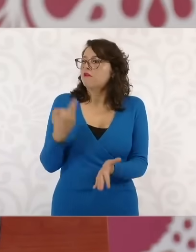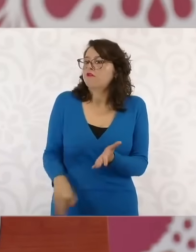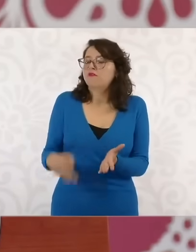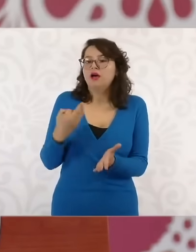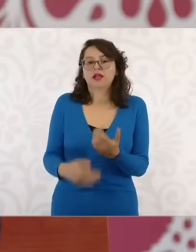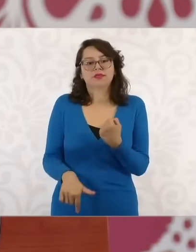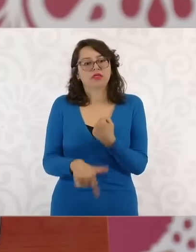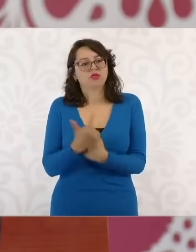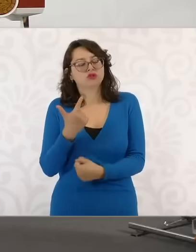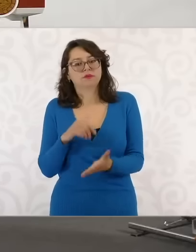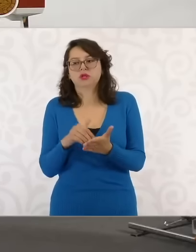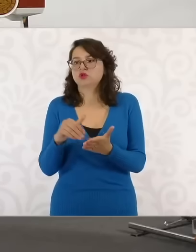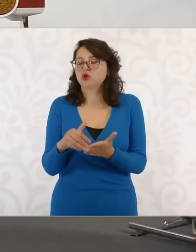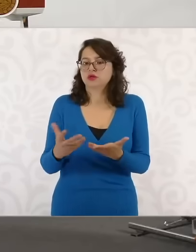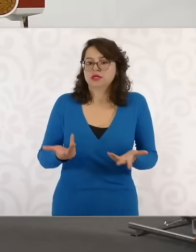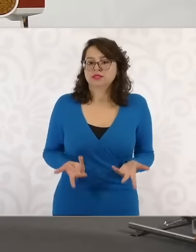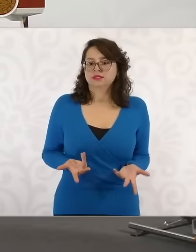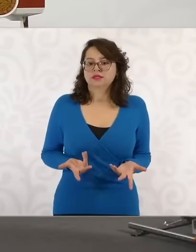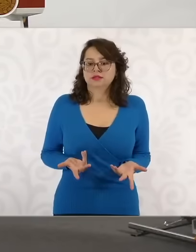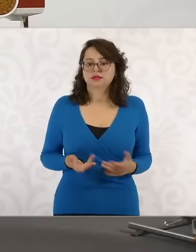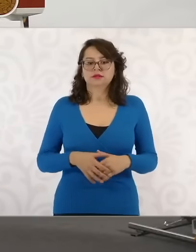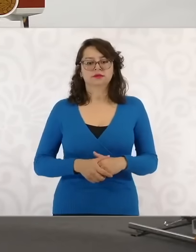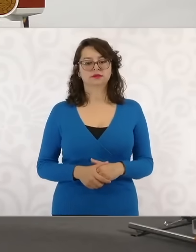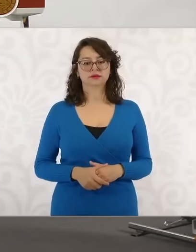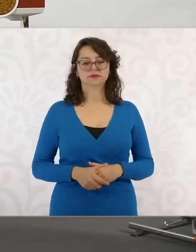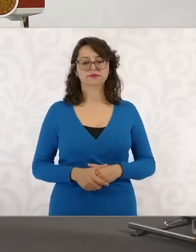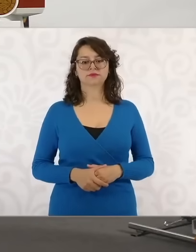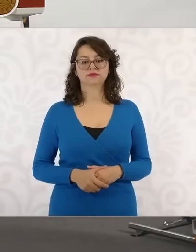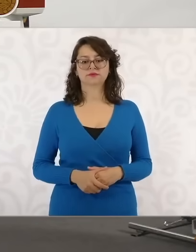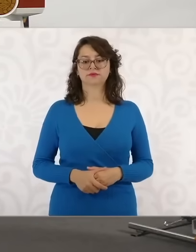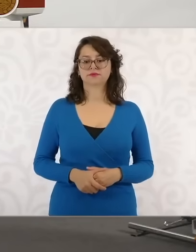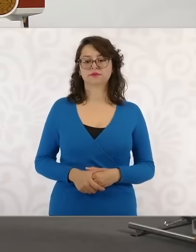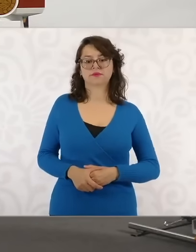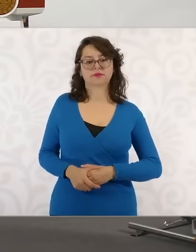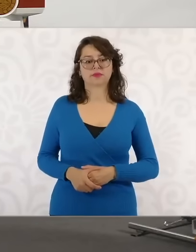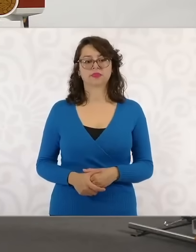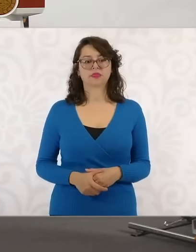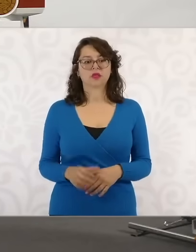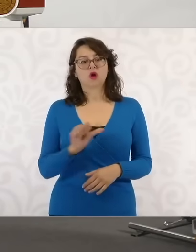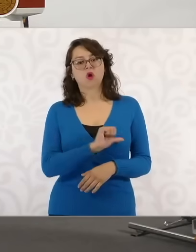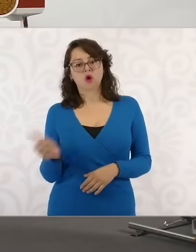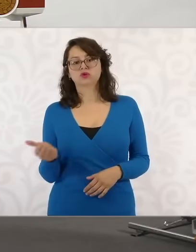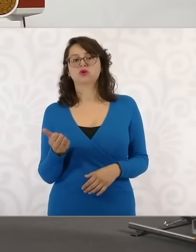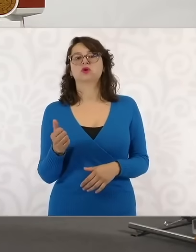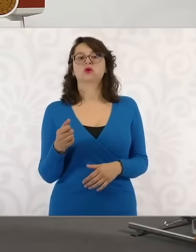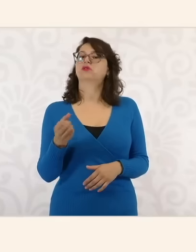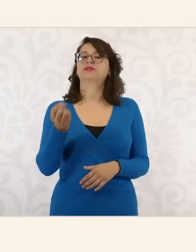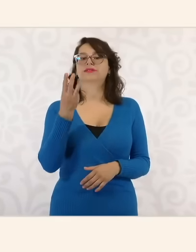las han entregado. Tenemos SEux Life Sciences con 3,000 piezas de oncológicos no entregados. Una muy